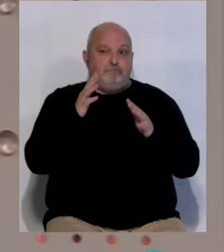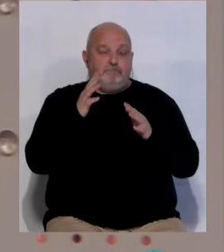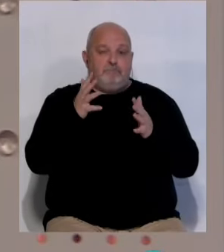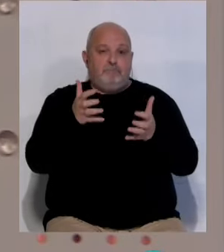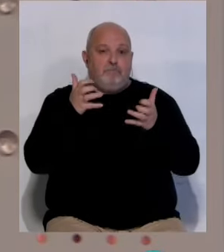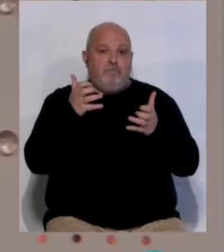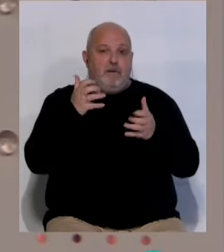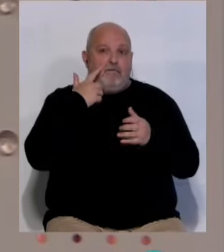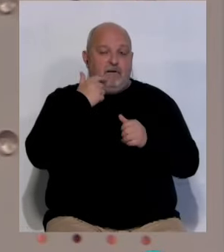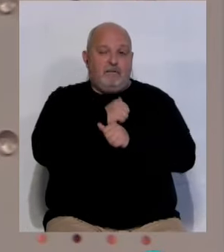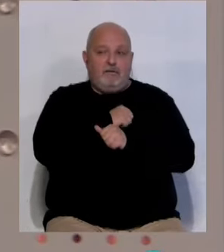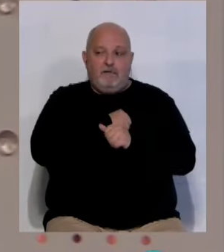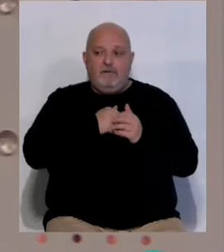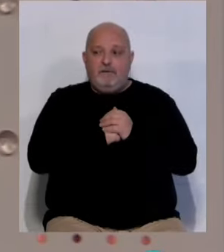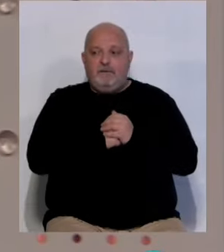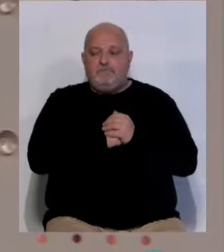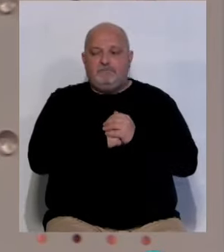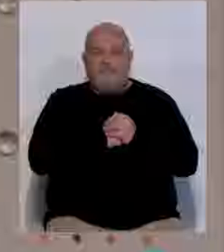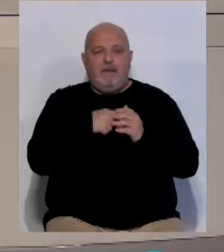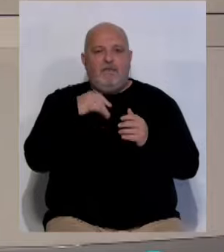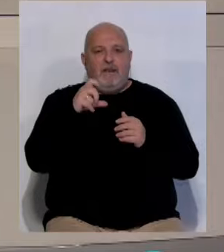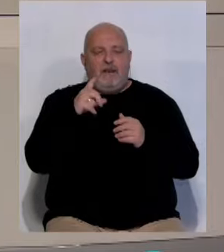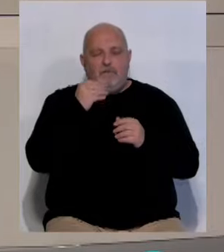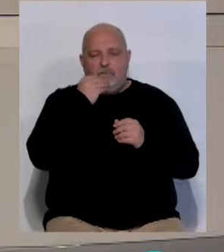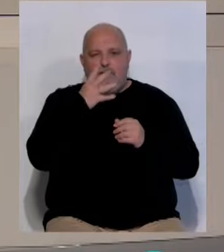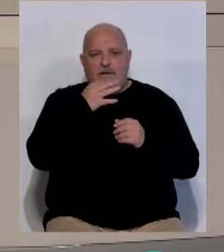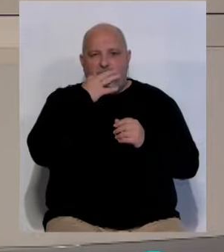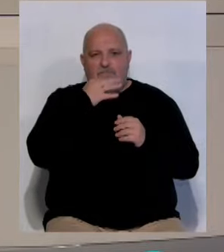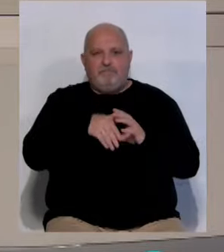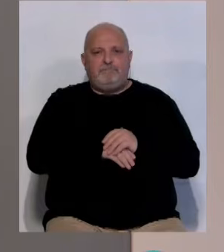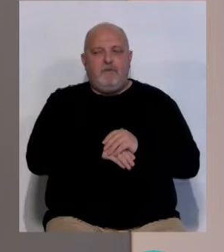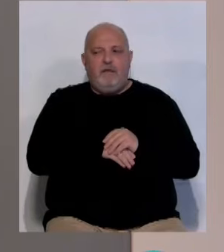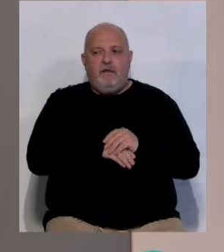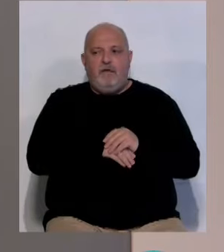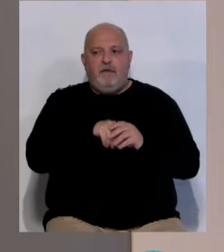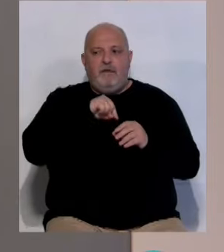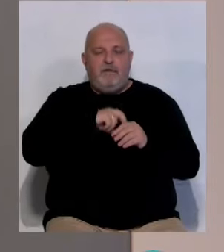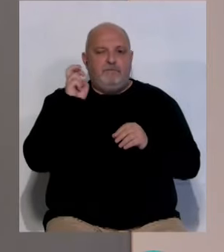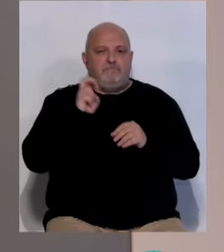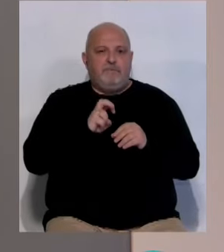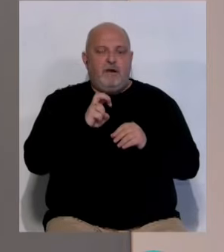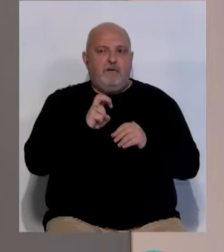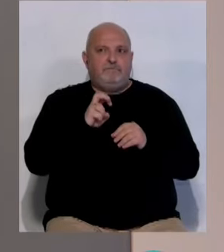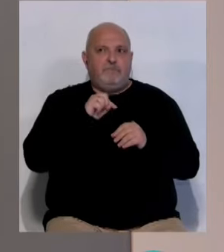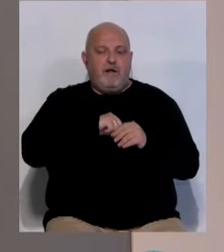ansiada Victoria no Daniel Pérez Dani muy buenas muy buenas Yo vengo predispuesto aú es de los más